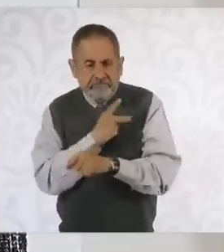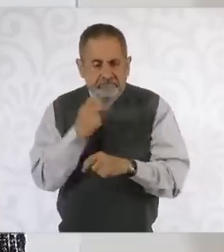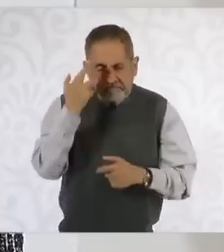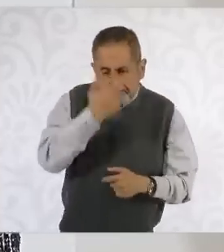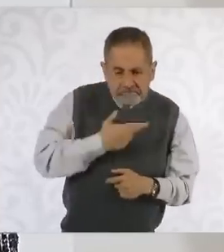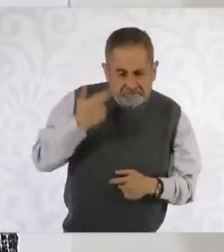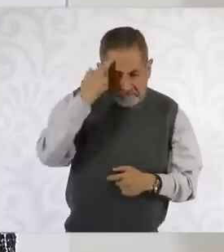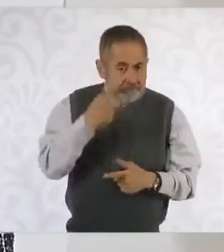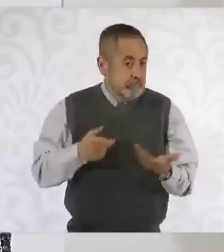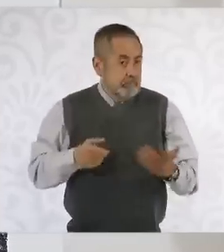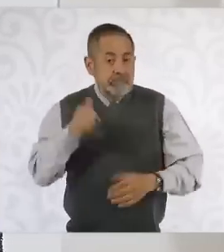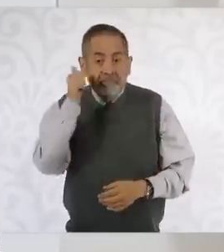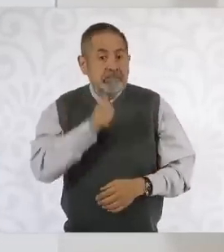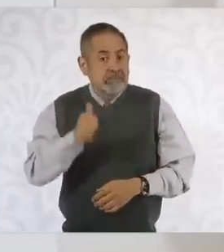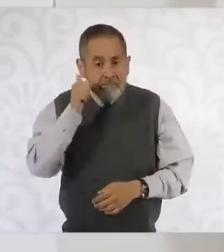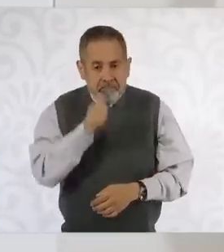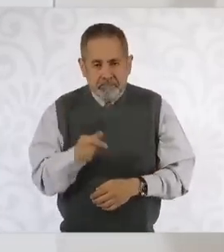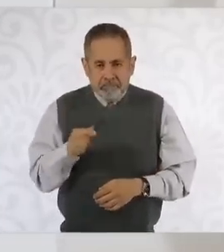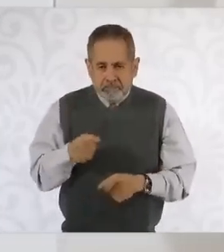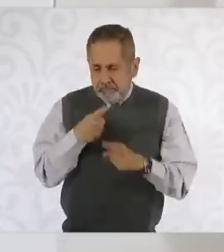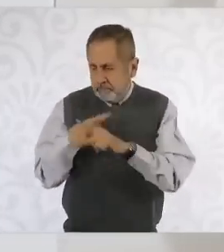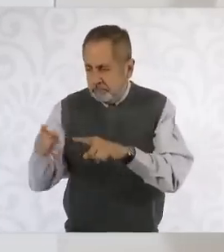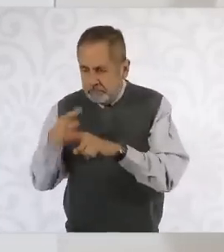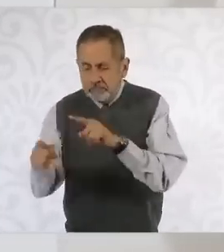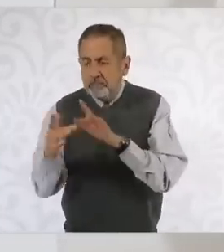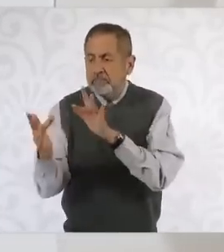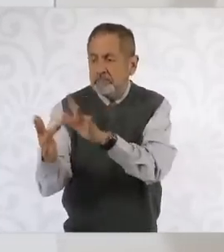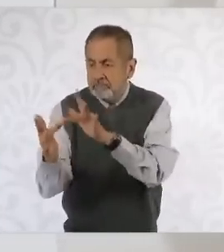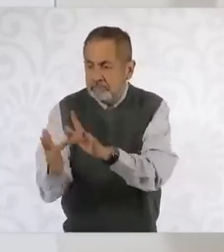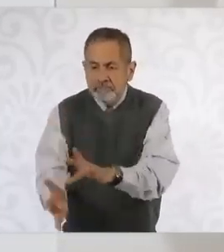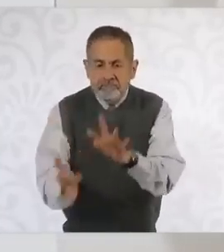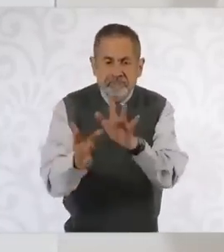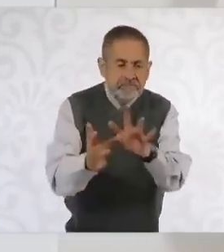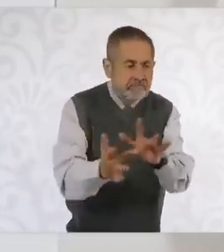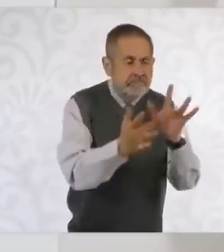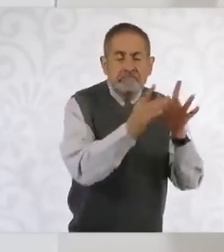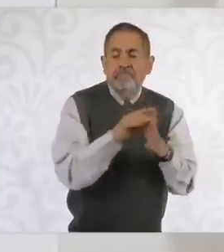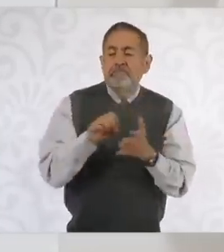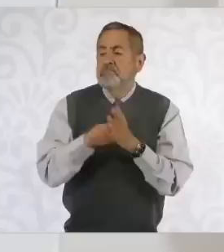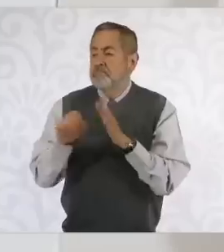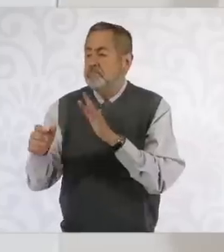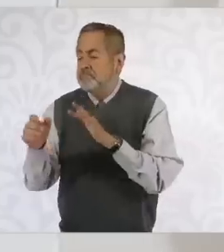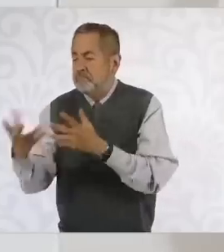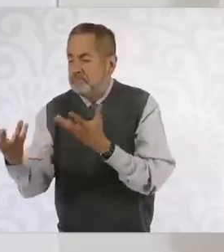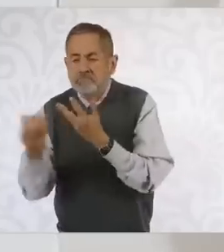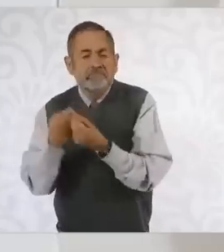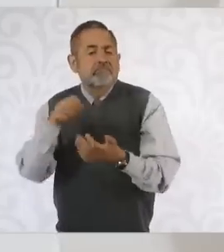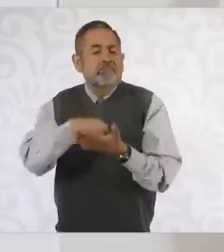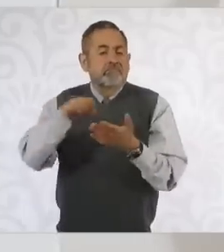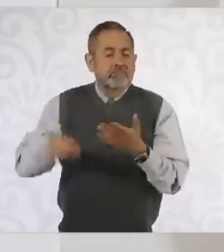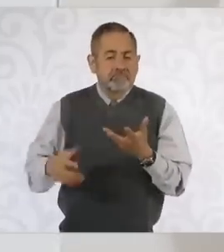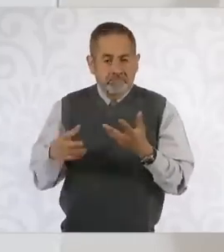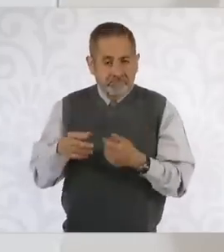revisa con los distintos sectores del país Como por ejemplo ahora el aumento al salario mínimo